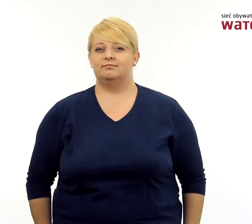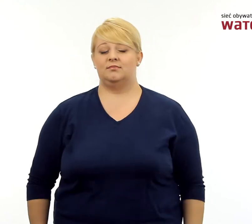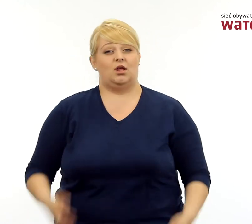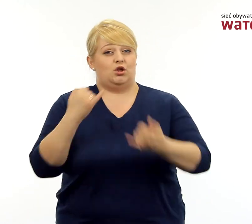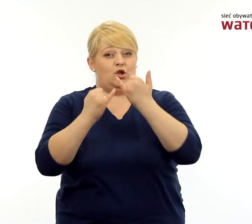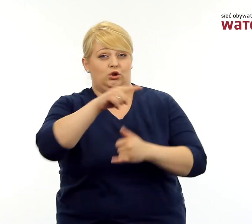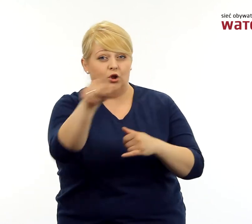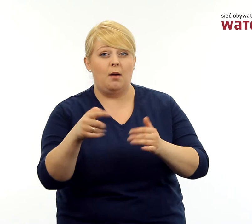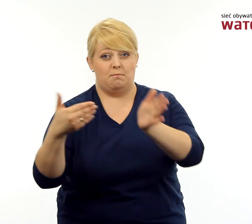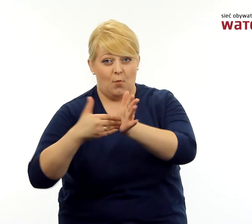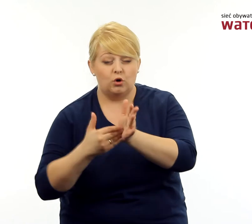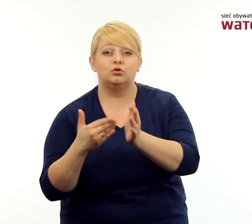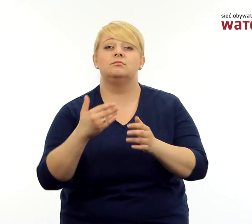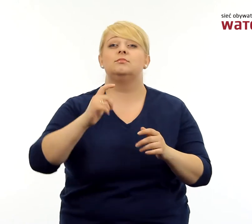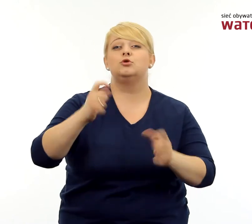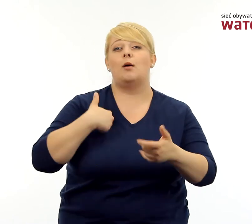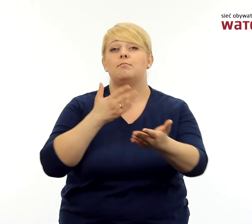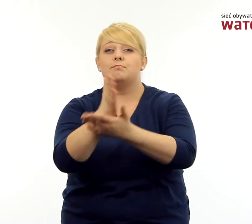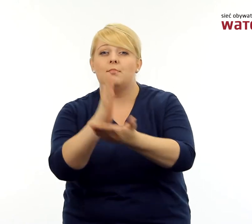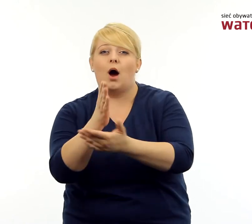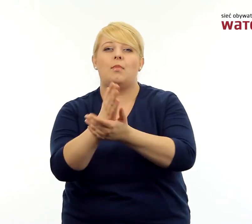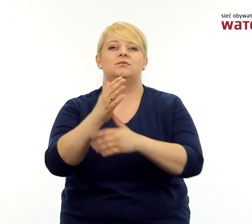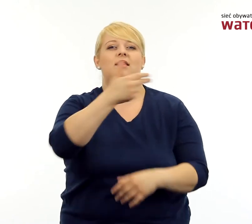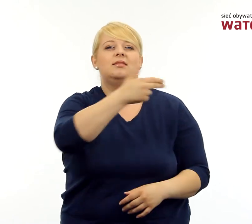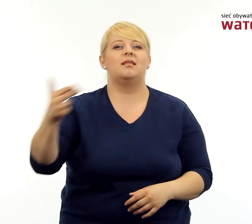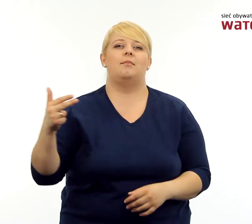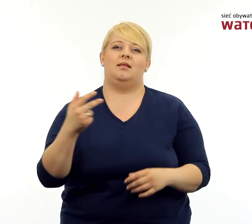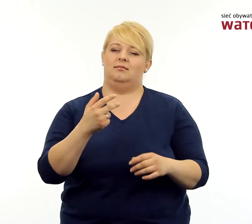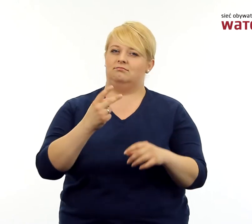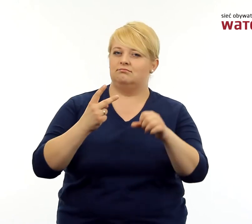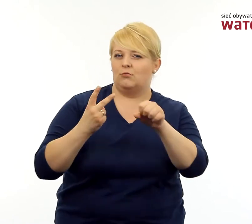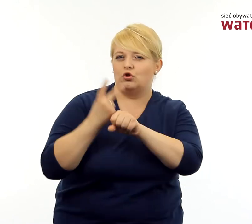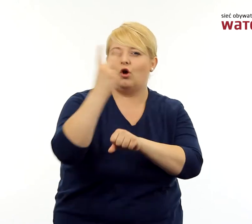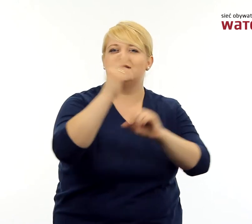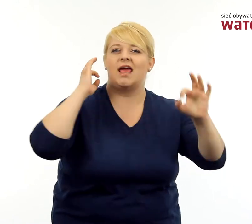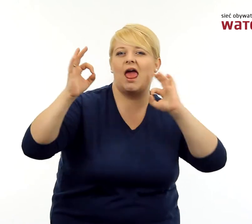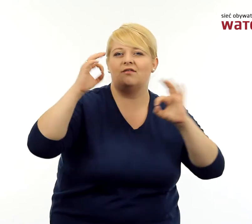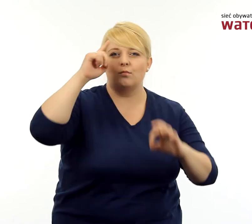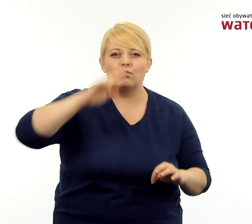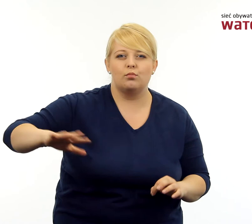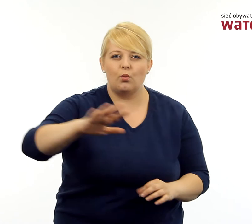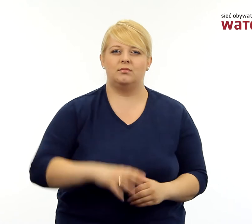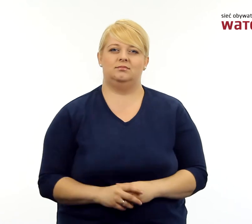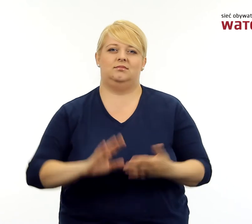Jeżeli potrzebujesz pomocy z zakresu dostępu do informacji publicznej,